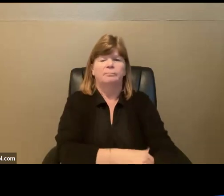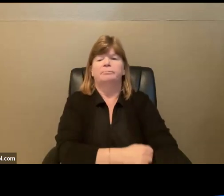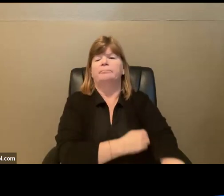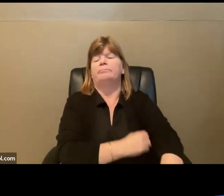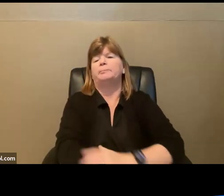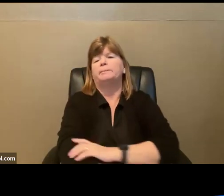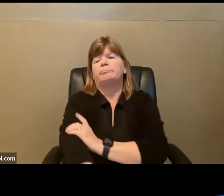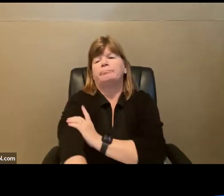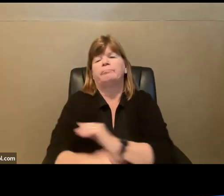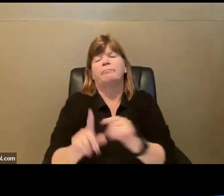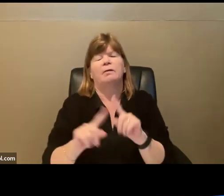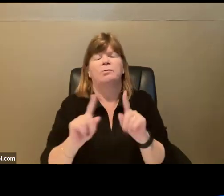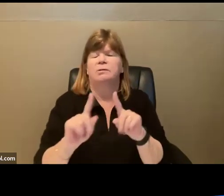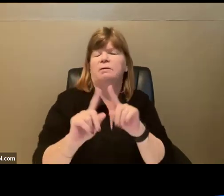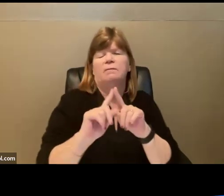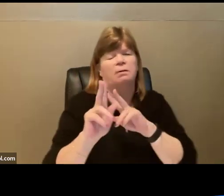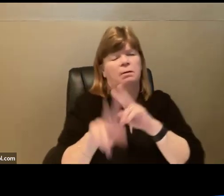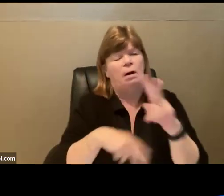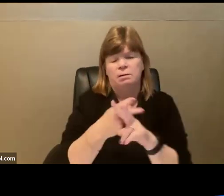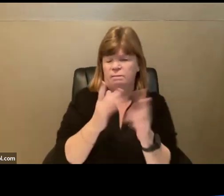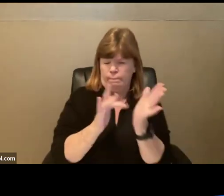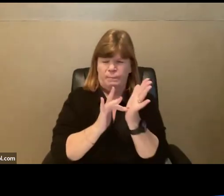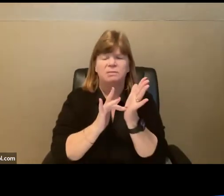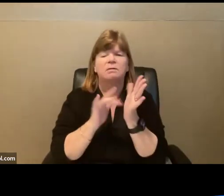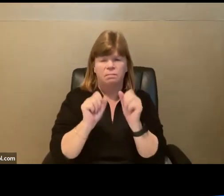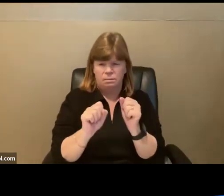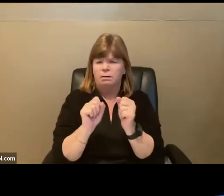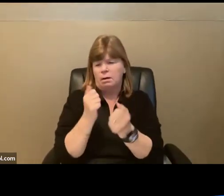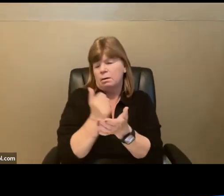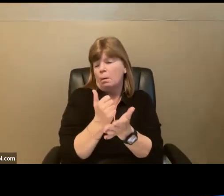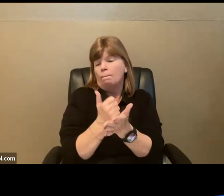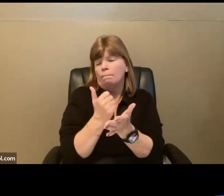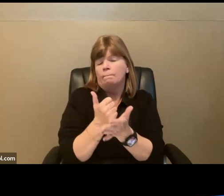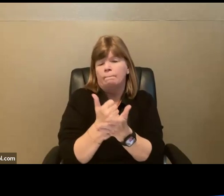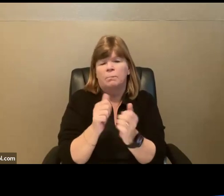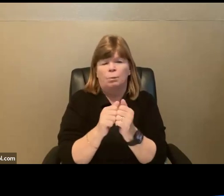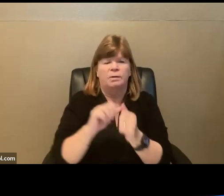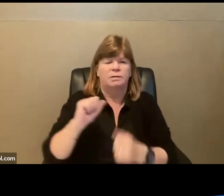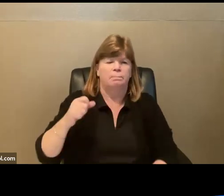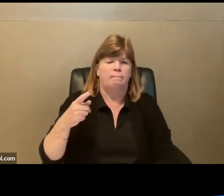Pero hay todo tipo de medicamentos que ayudan con los espasmos. Antiespasmódicos, antiepilépticos,